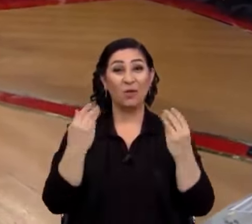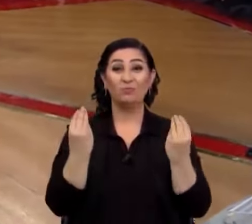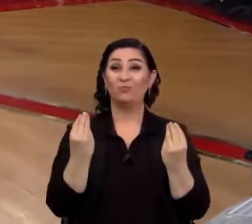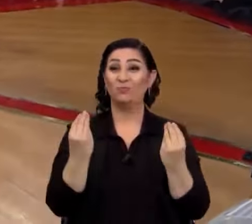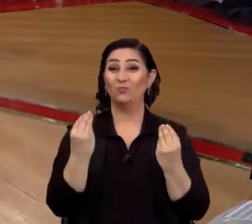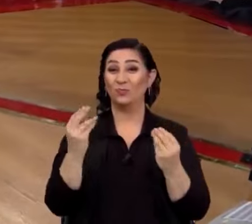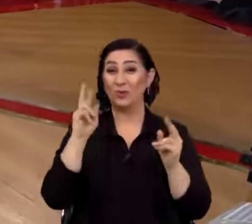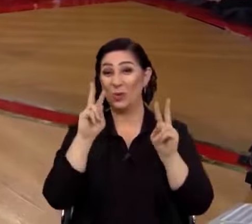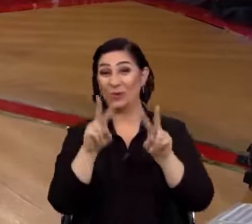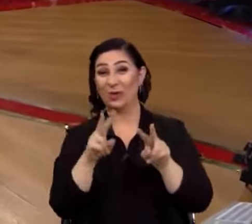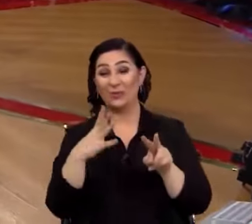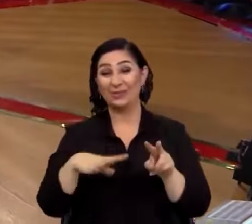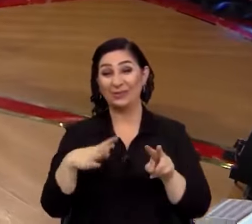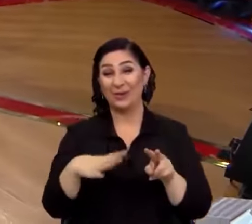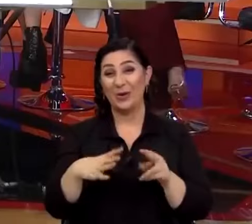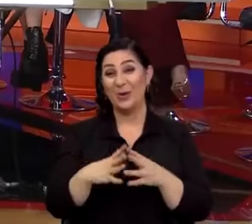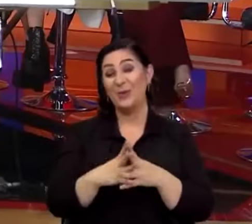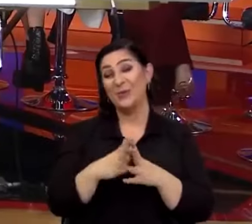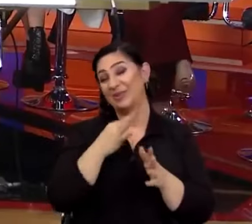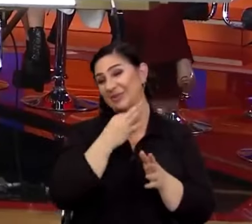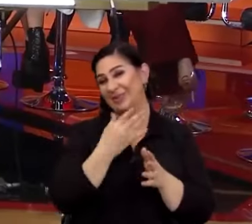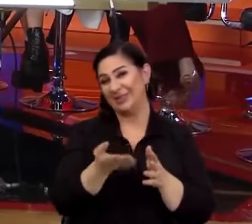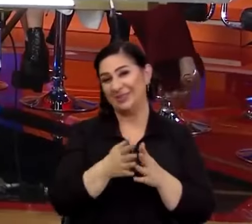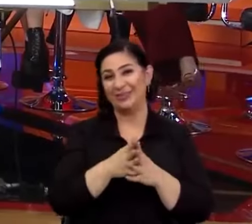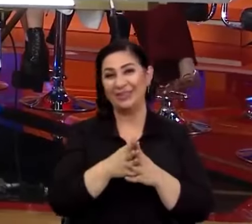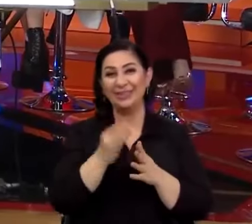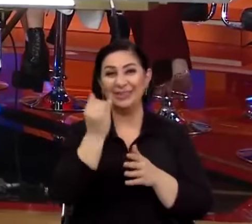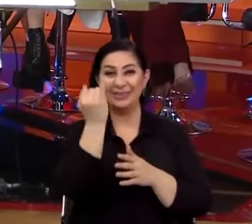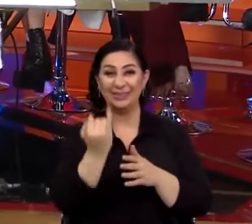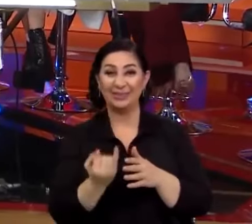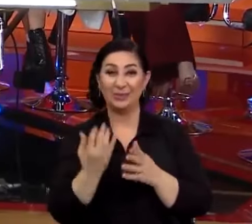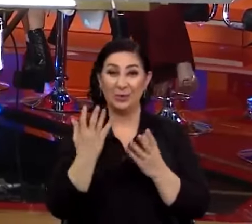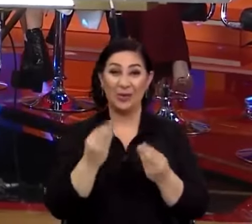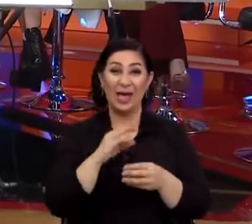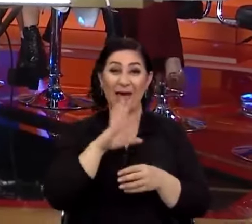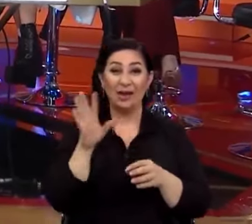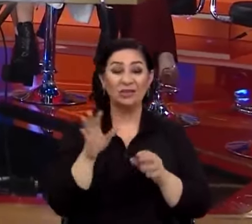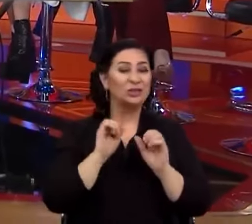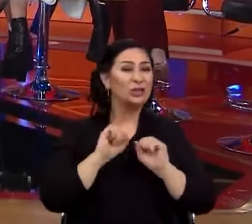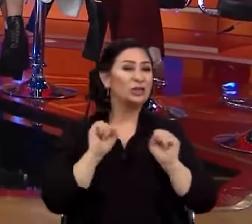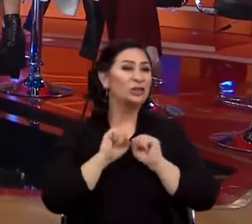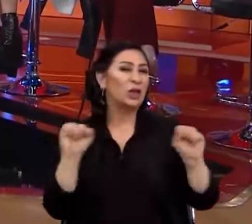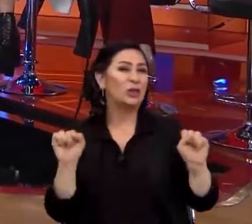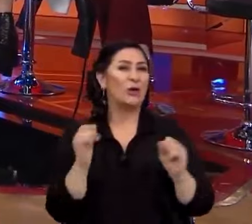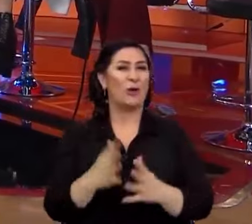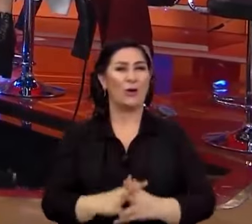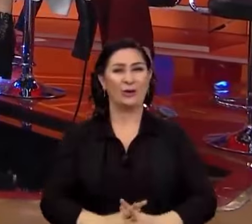göstermek istiyorum ben teşekür ed olmuşsun herkes çatır çatır Çatlıyor bu